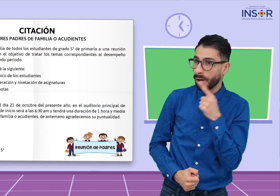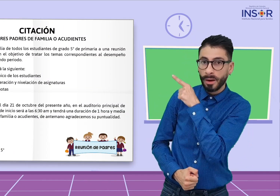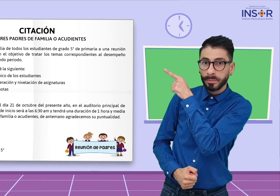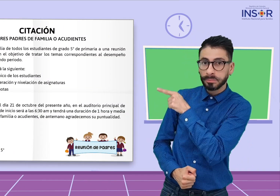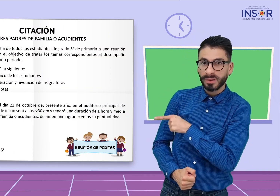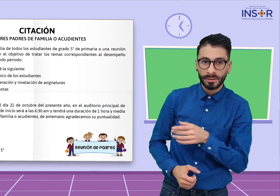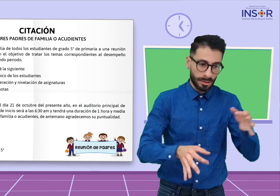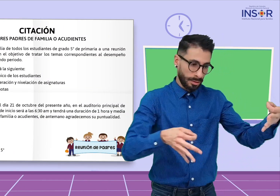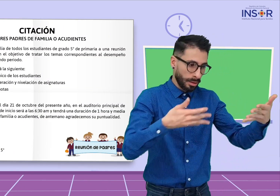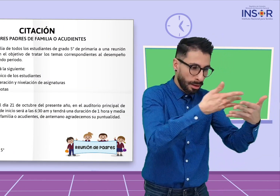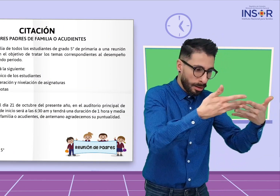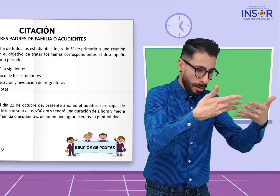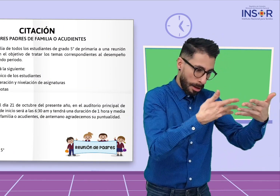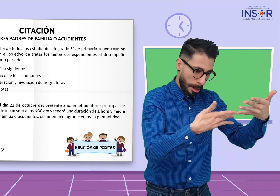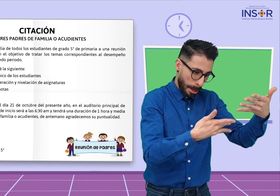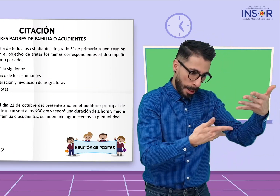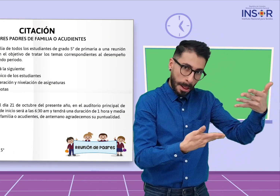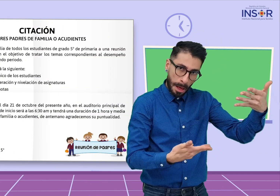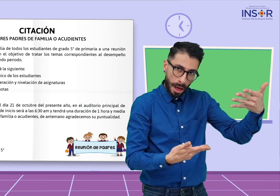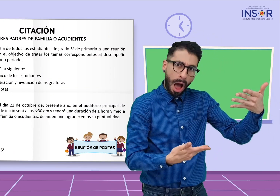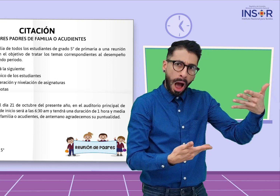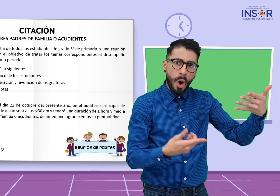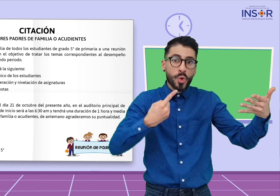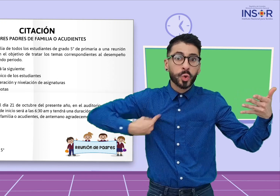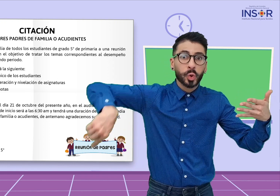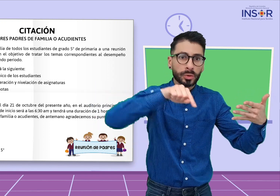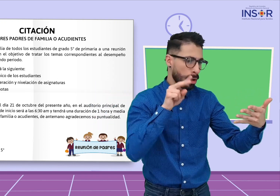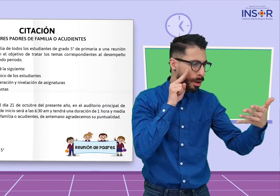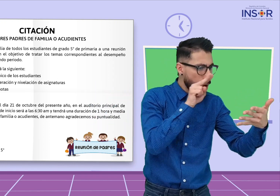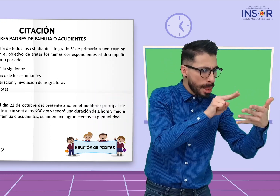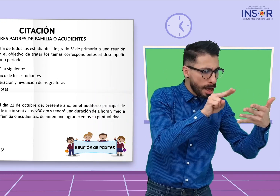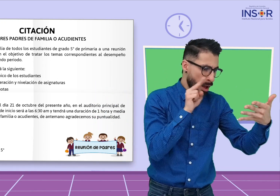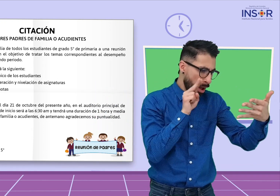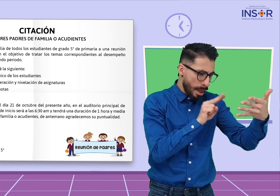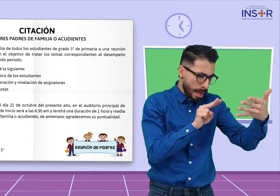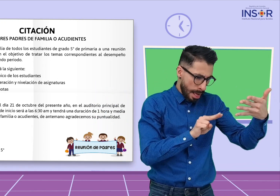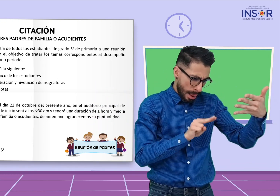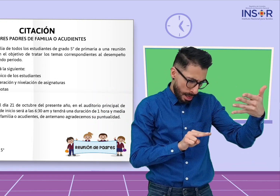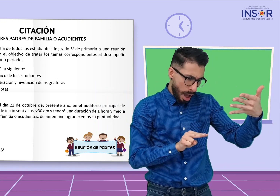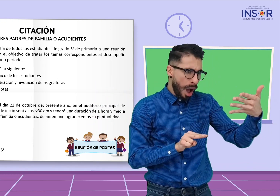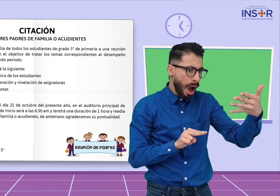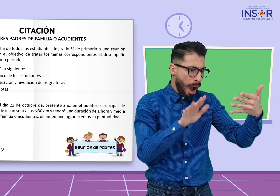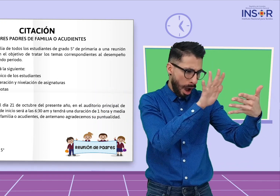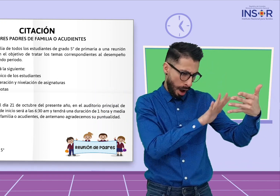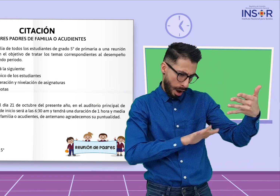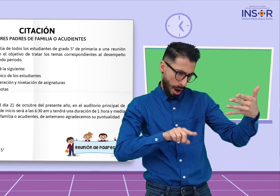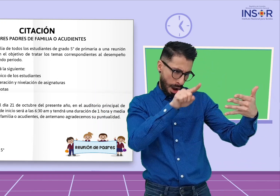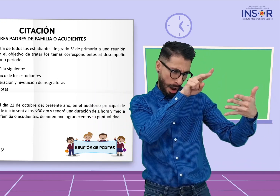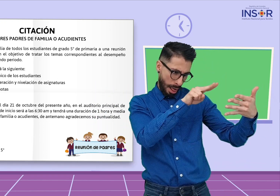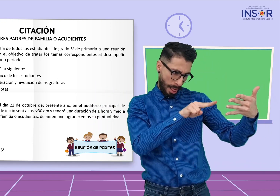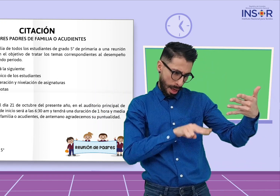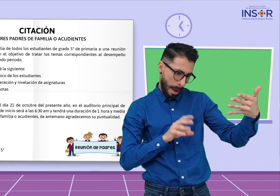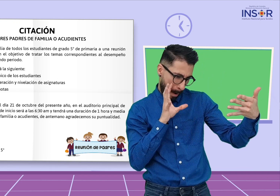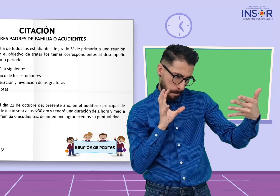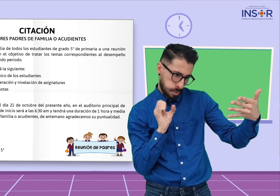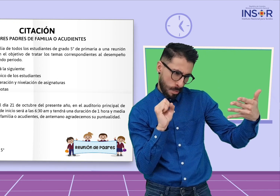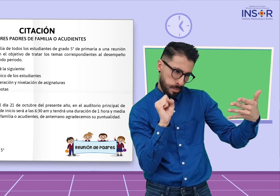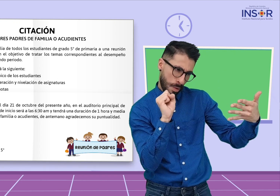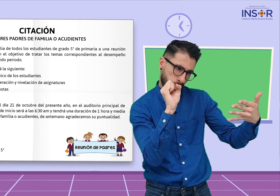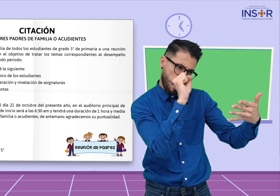Observan su estructura. Por su forma podemos identificar el tipo de texto.